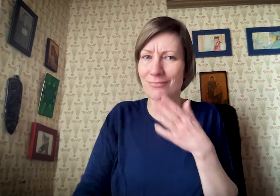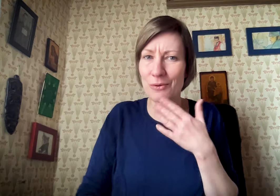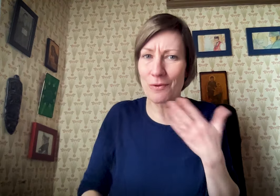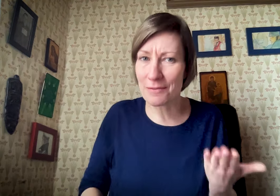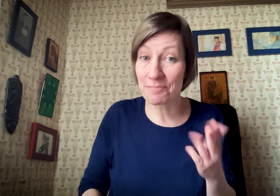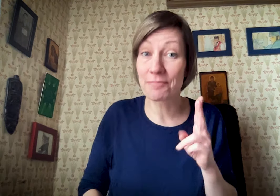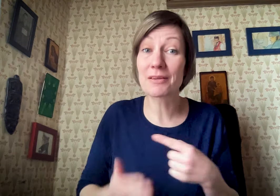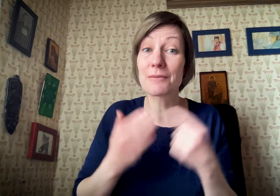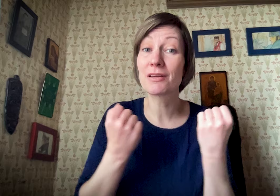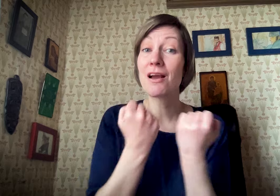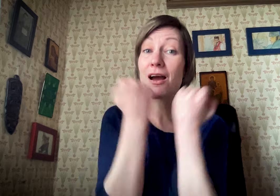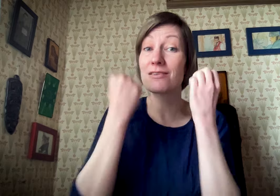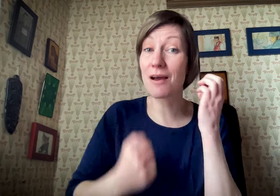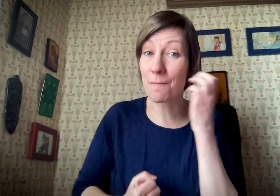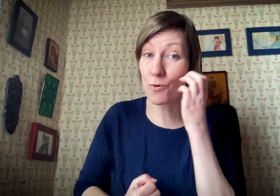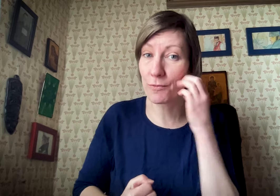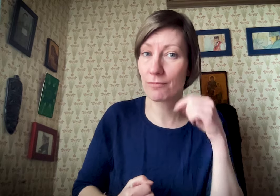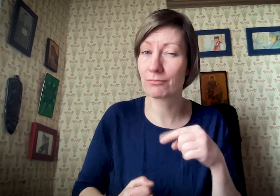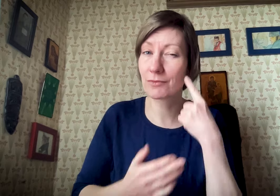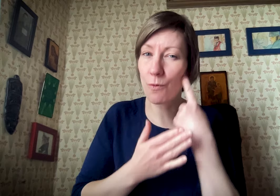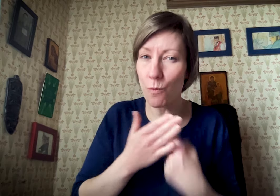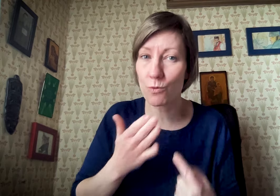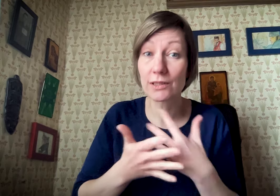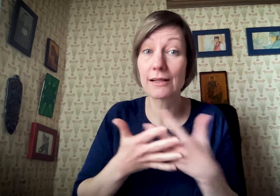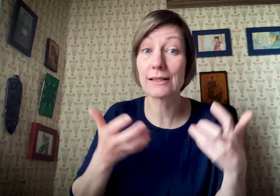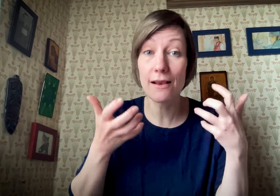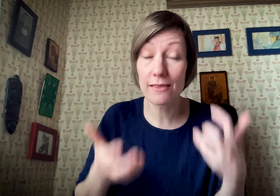Hän on Karjalan mummo ja tunnettu siitä, ettei hänellä ollut mitään kieltä.